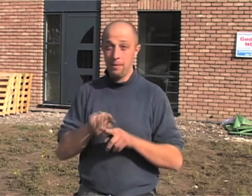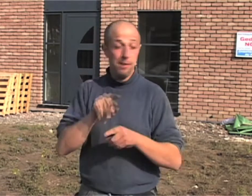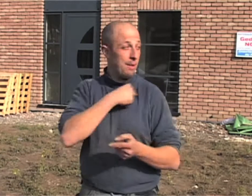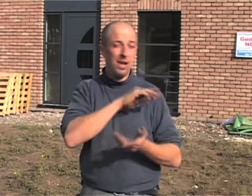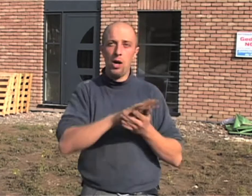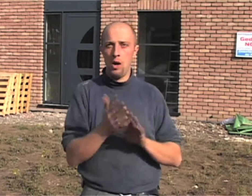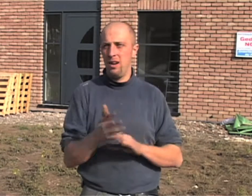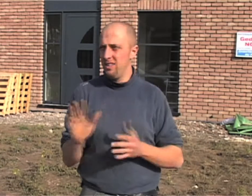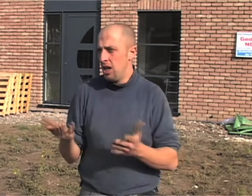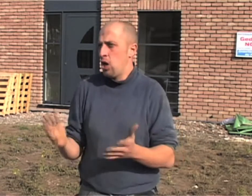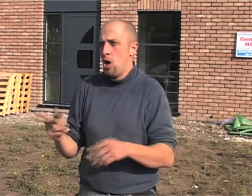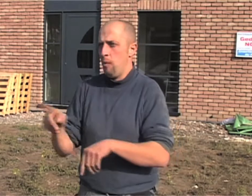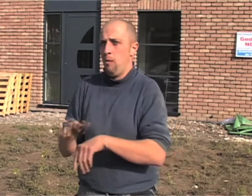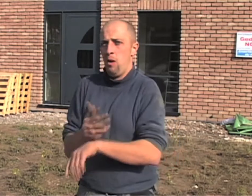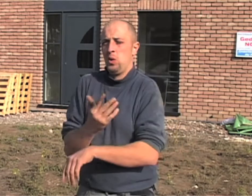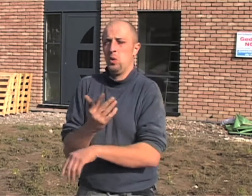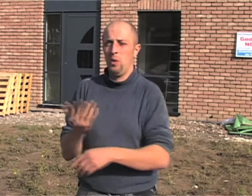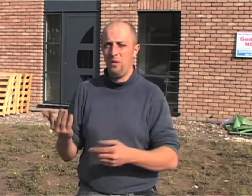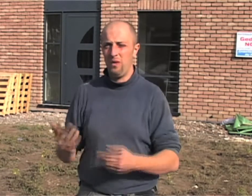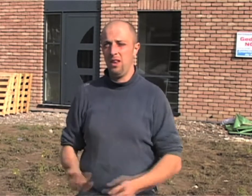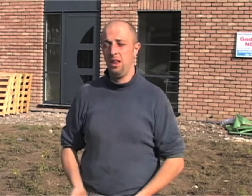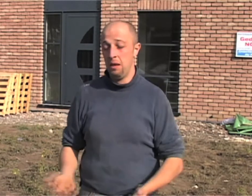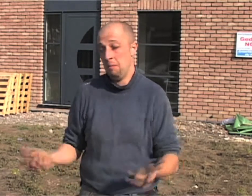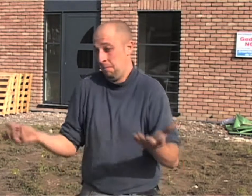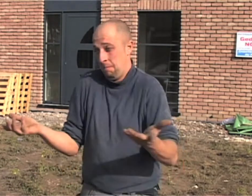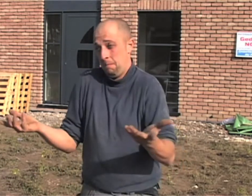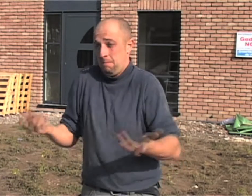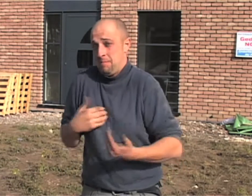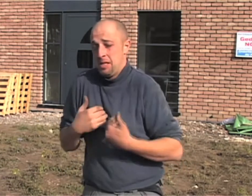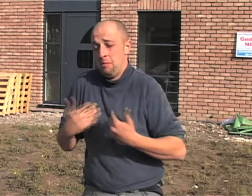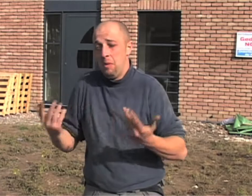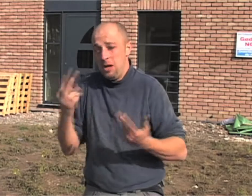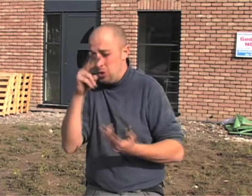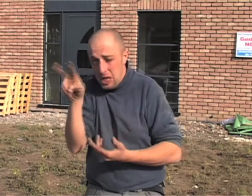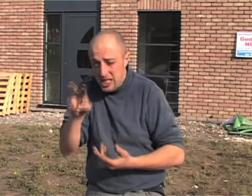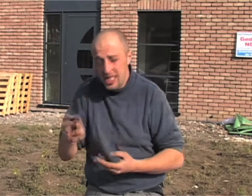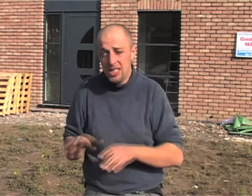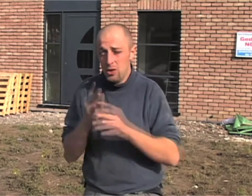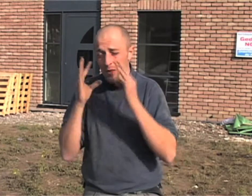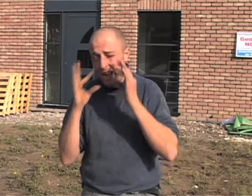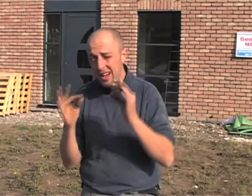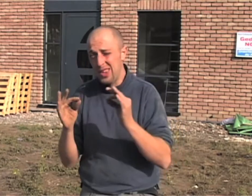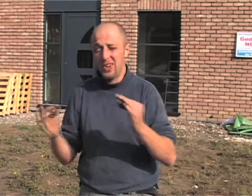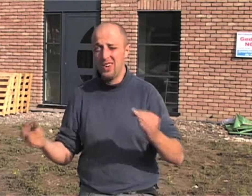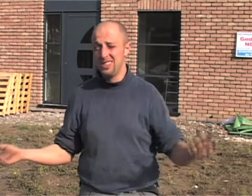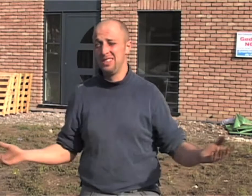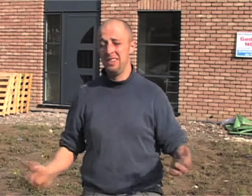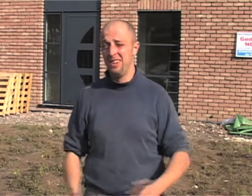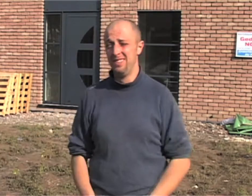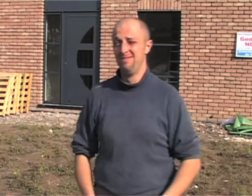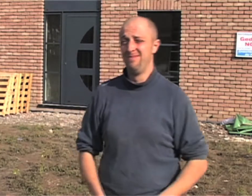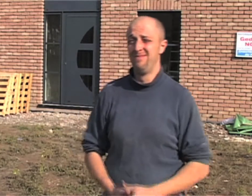Mes collègues m'ont demandé : "Comment as-tu fait?" Vu la rapidité, je devais faire preuve de beaucoup d'attention. Tout contrôler.